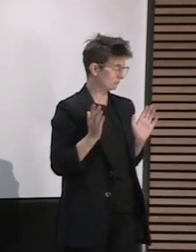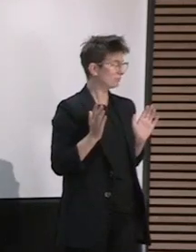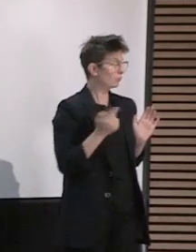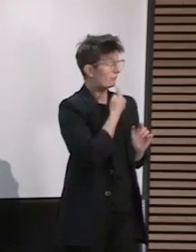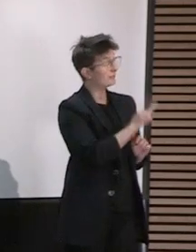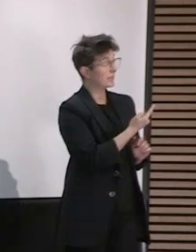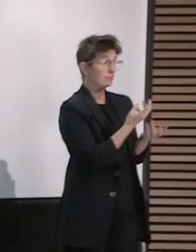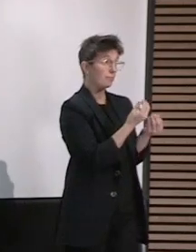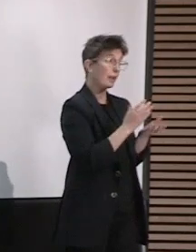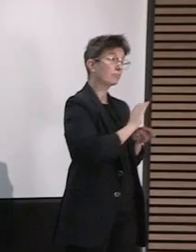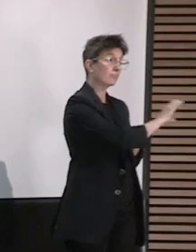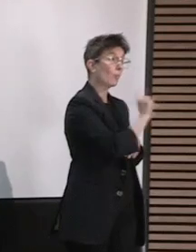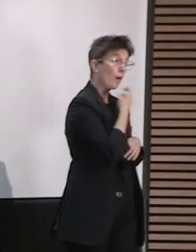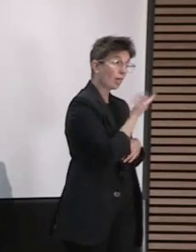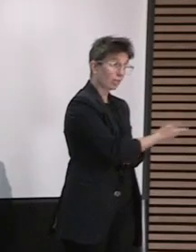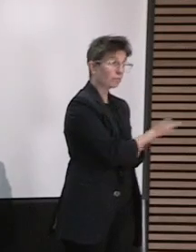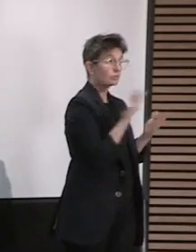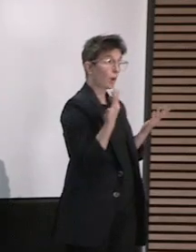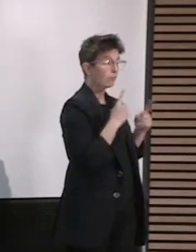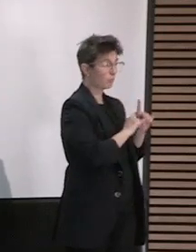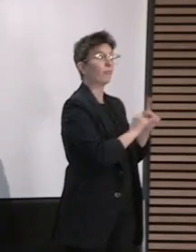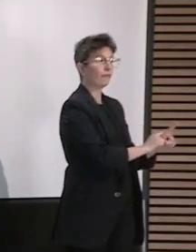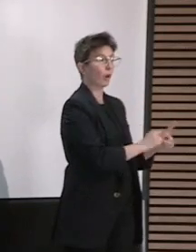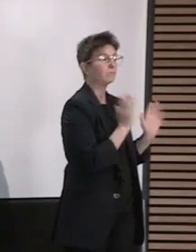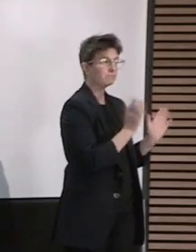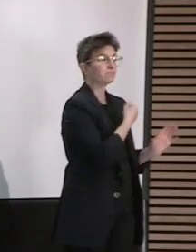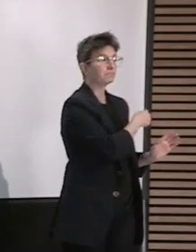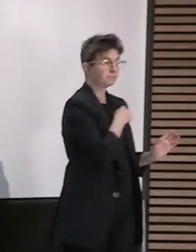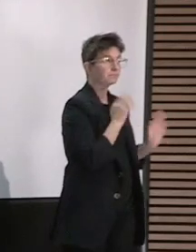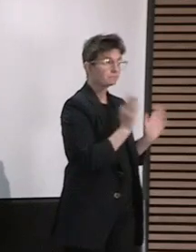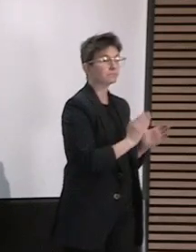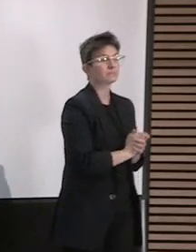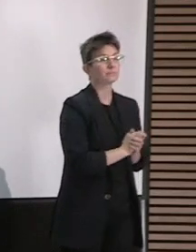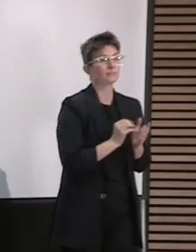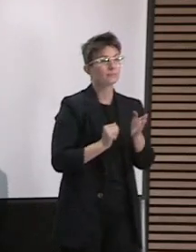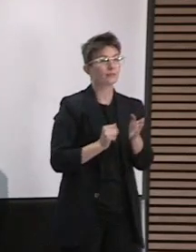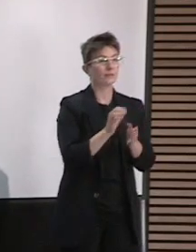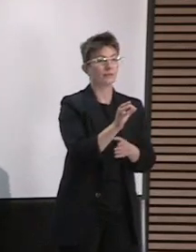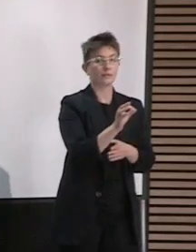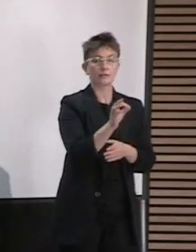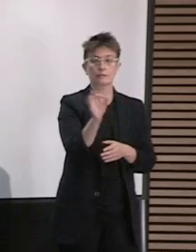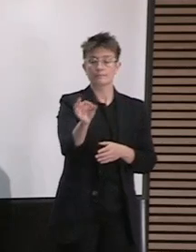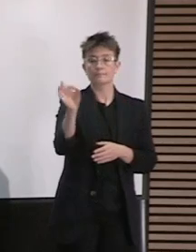hurihia te whakataunga. Engari ki taku whakaaro me mahi te